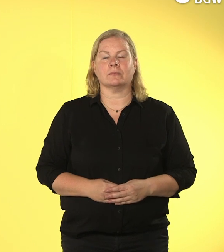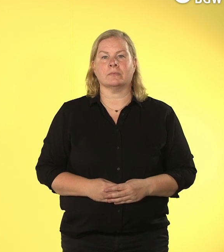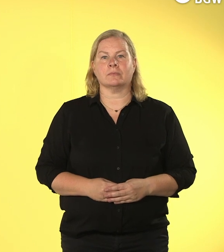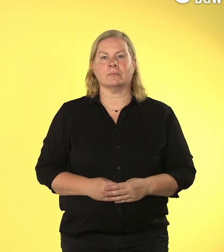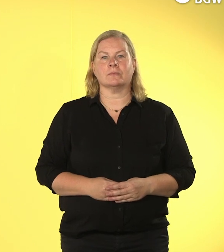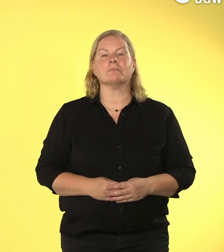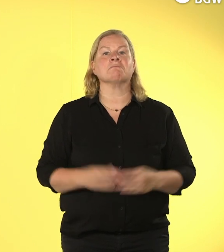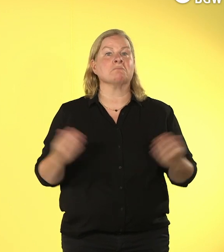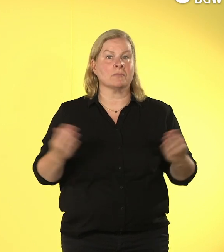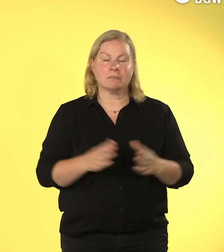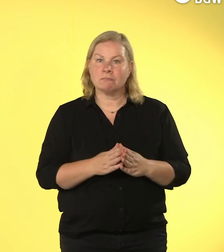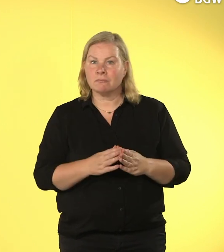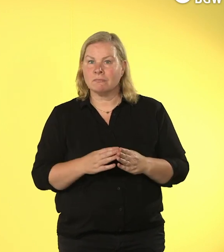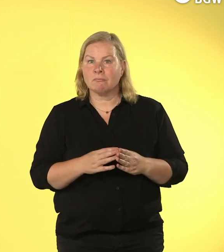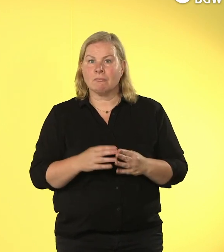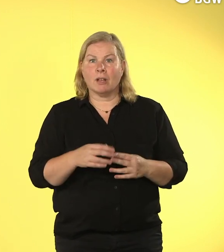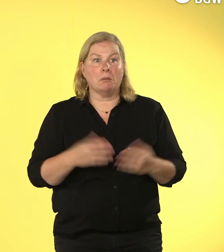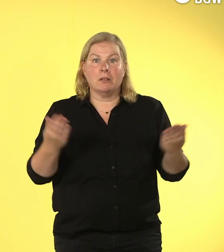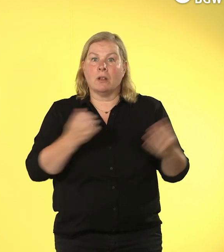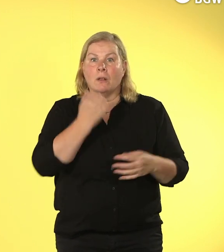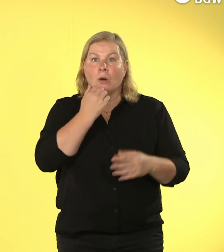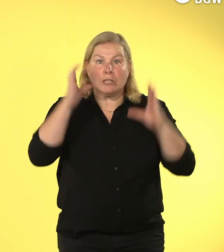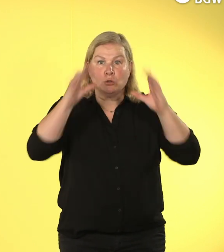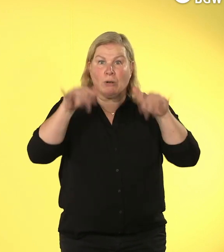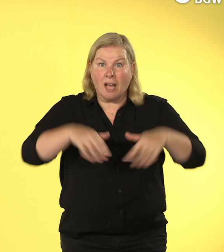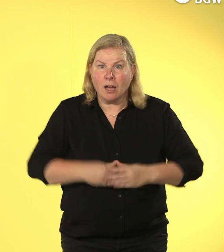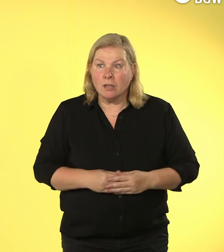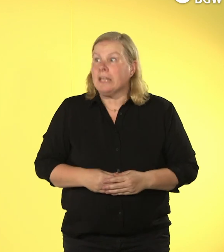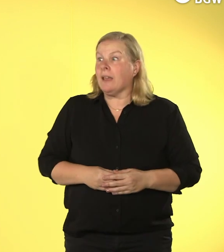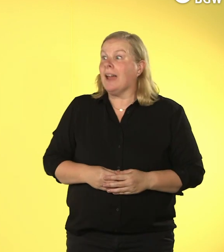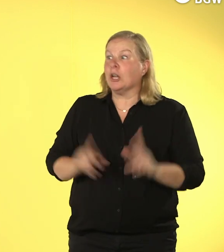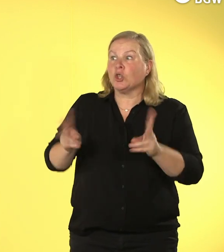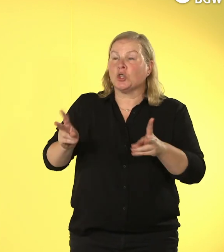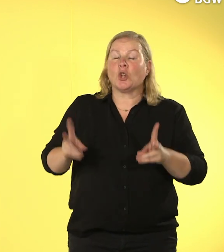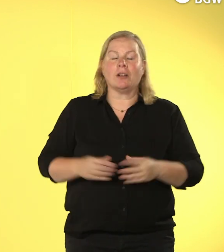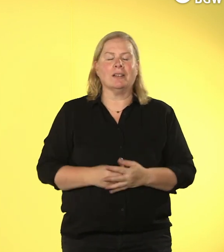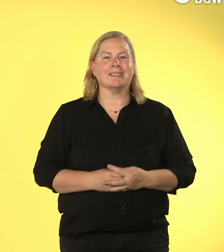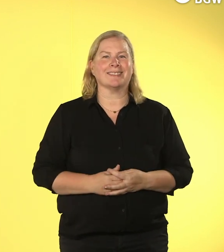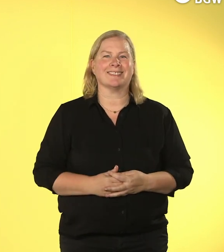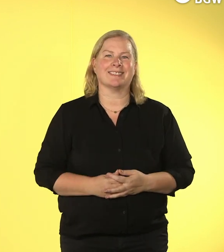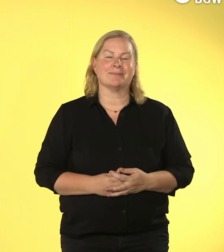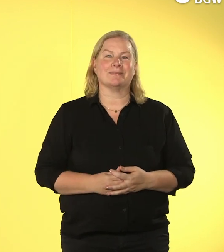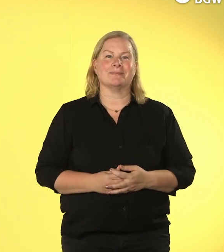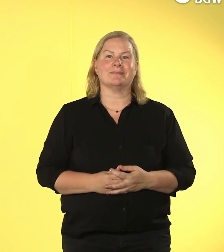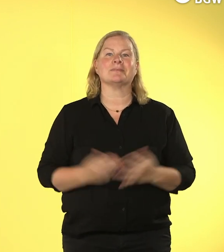Ob jemand da ist, wir wissen es nicht. Doch, doch. Ich habe die Ergebnisse.